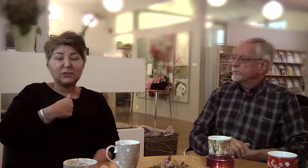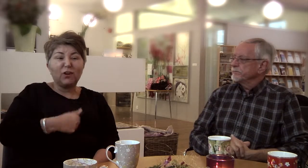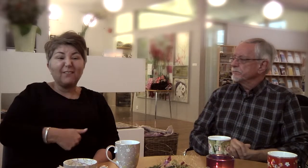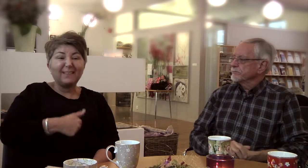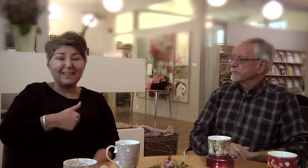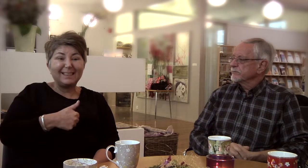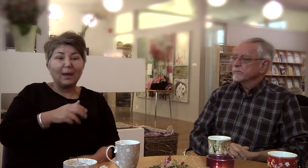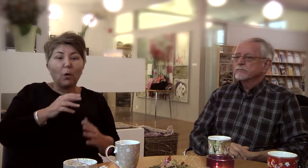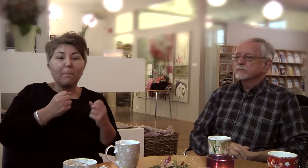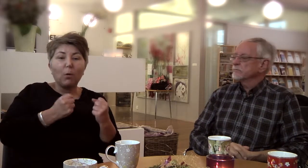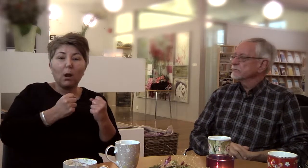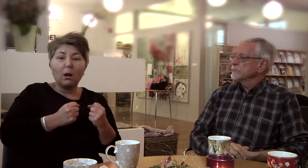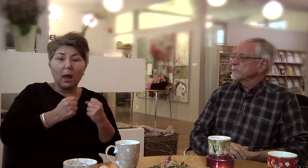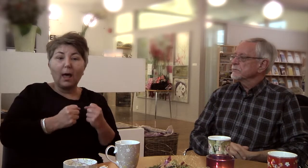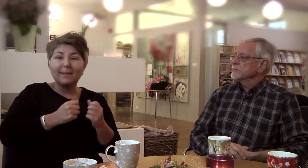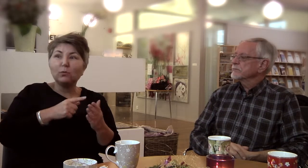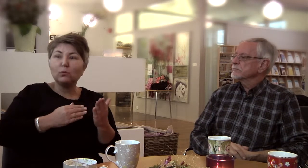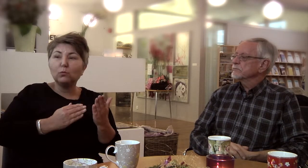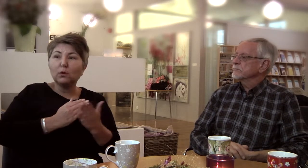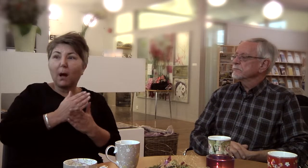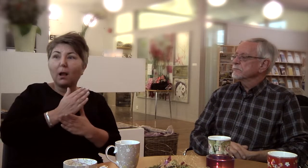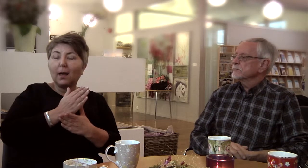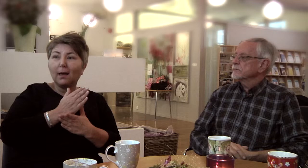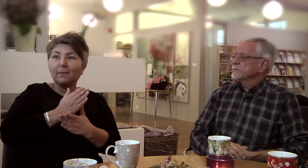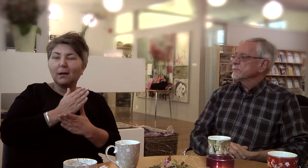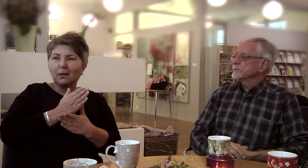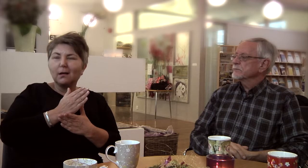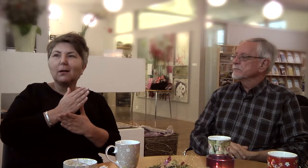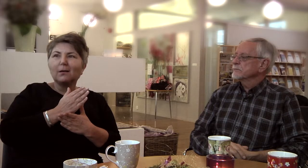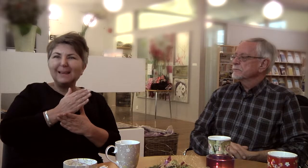For meg var det viktig å beholde det normale.